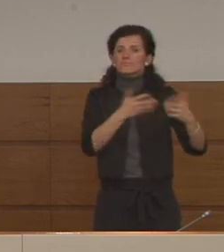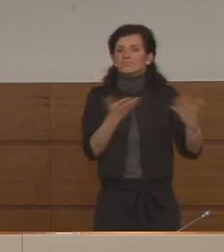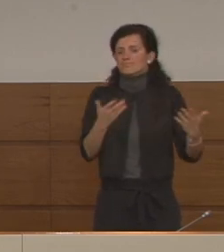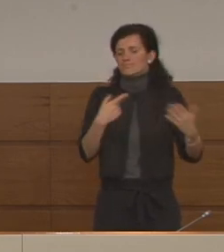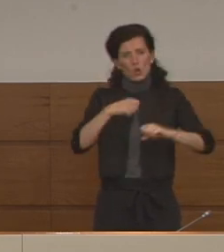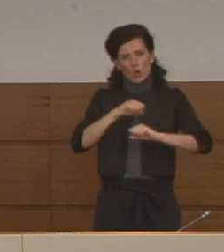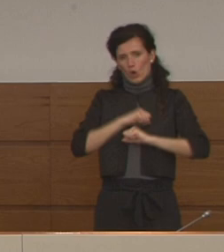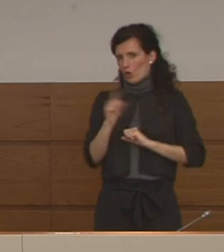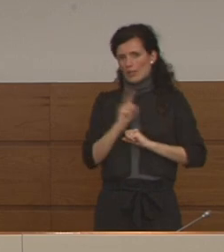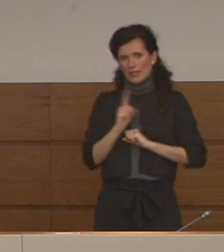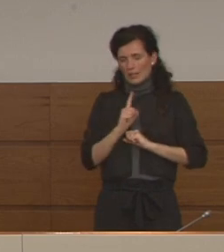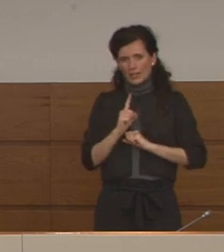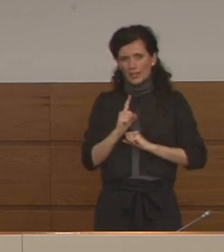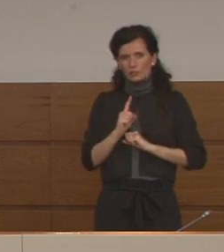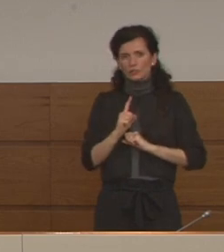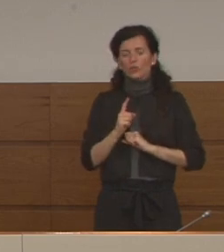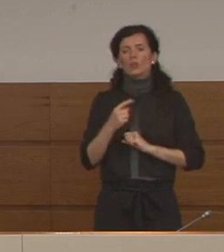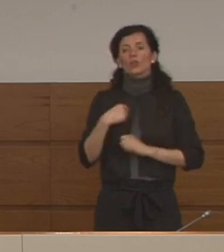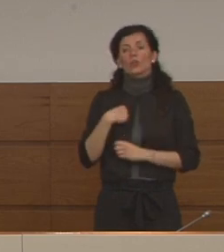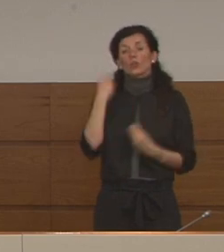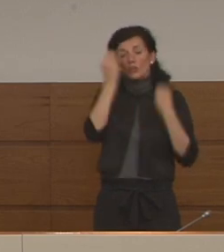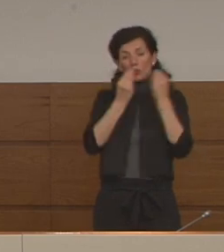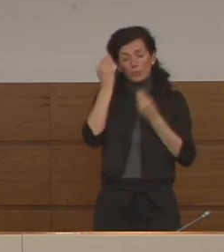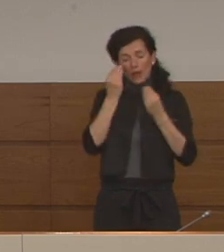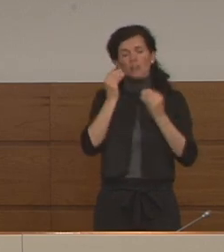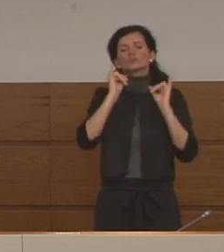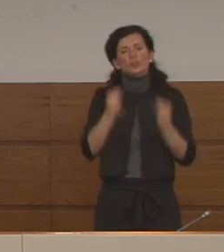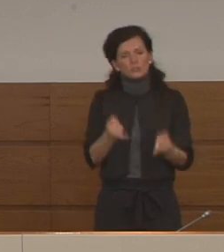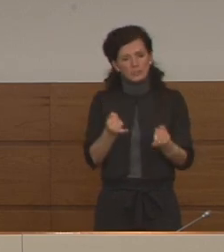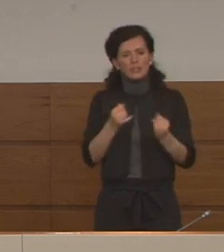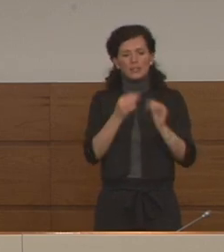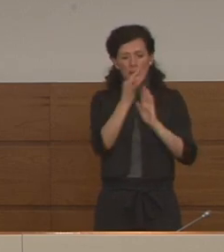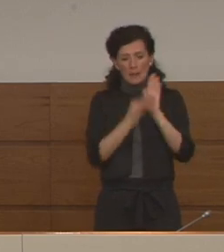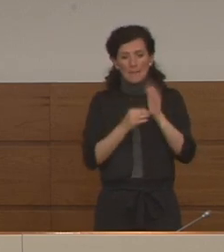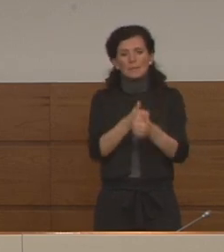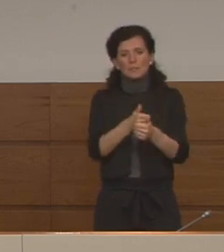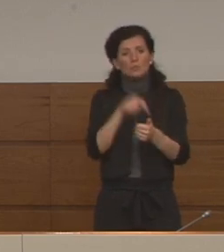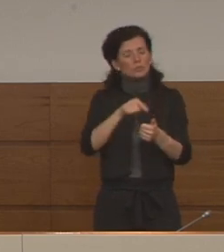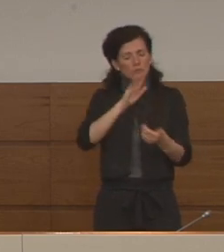ancora una volta le misure di contenimento adottate abbiano giocato un ruolo maggiore.